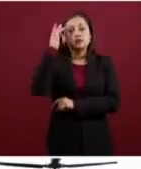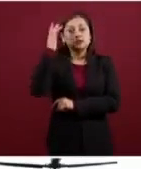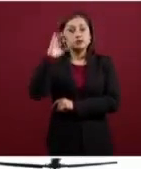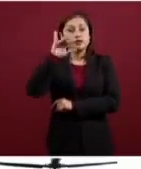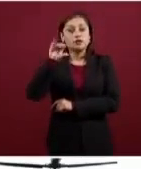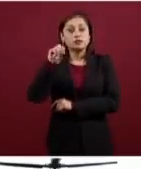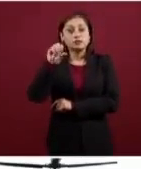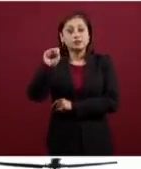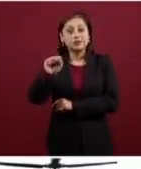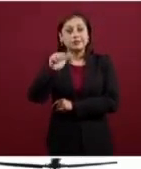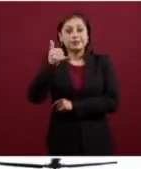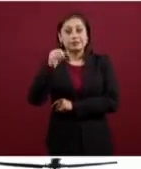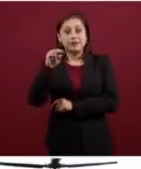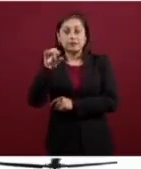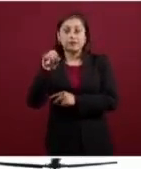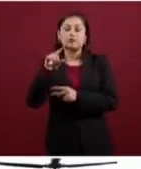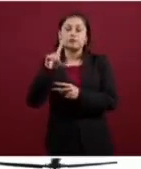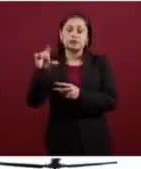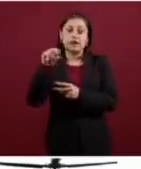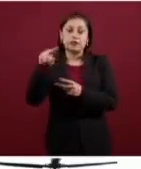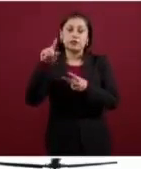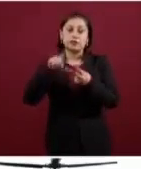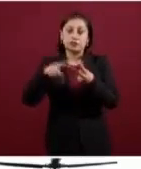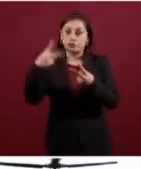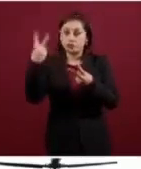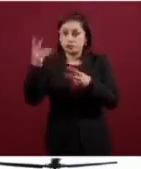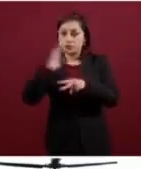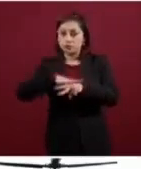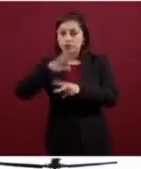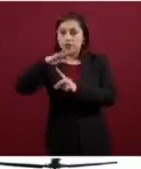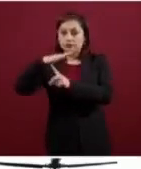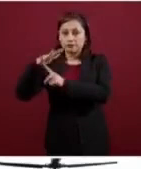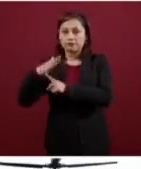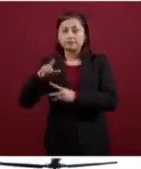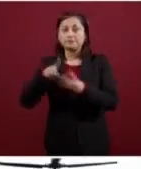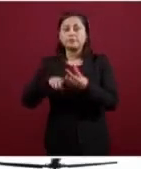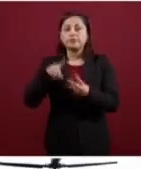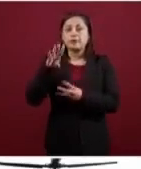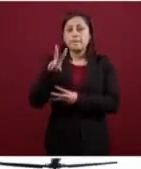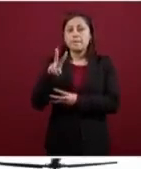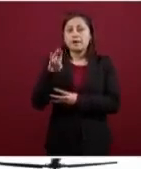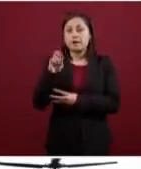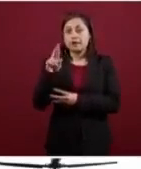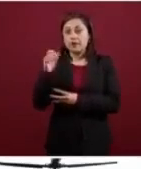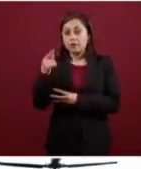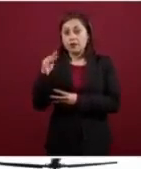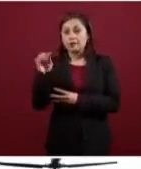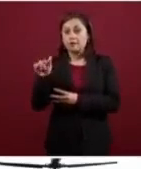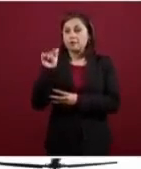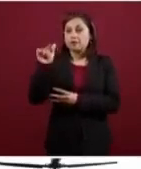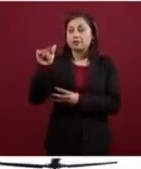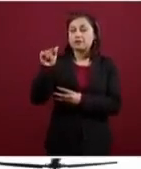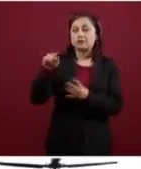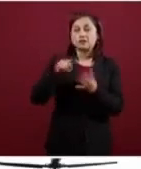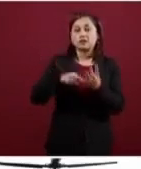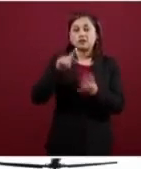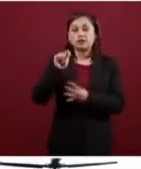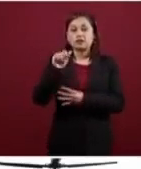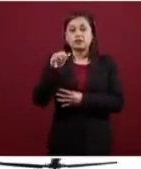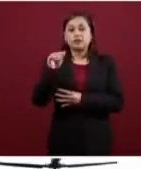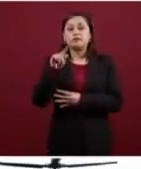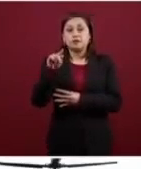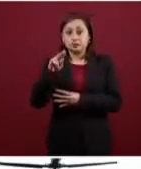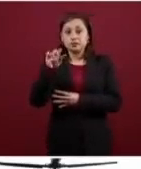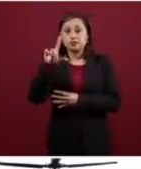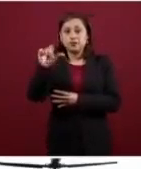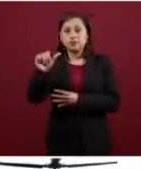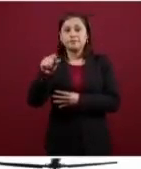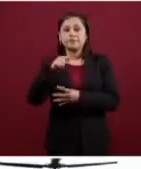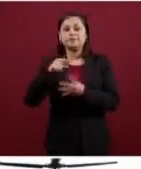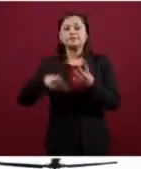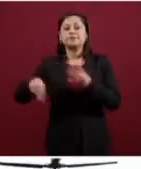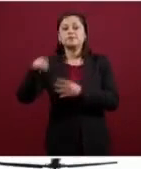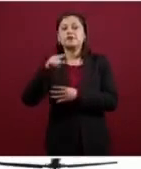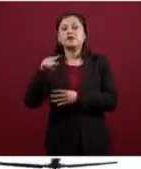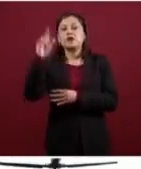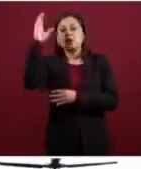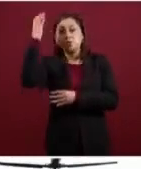dos más, en Badiraguato un M-17, en Tamazula un Black Hawk, en Culiacán teníamos siete